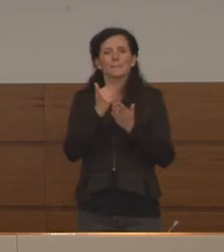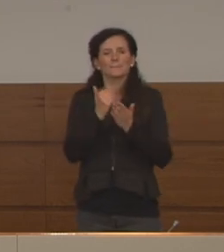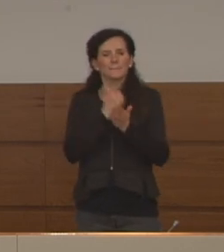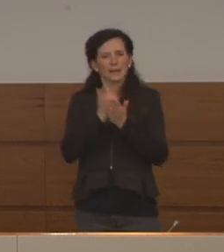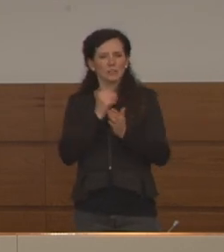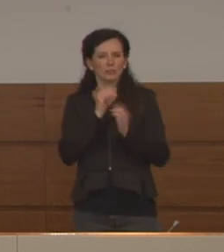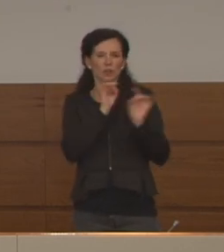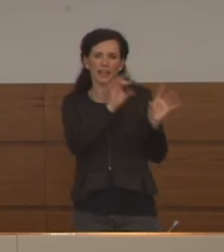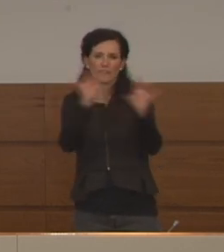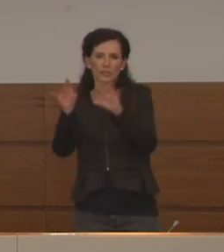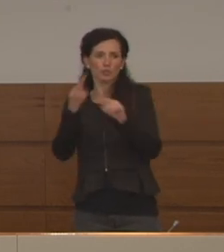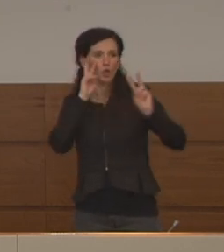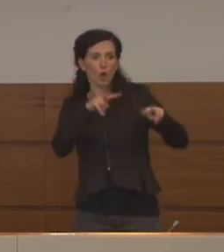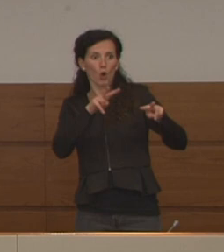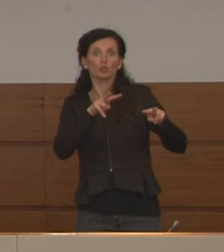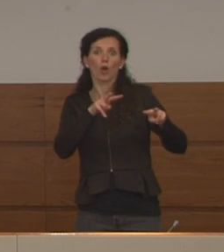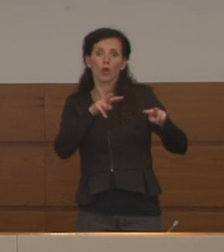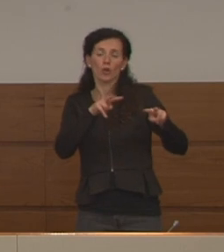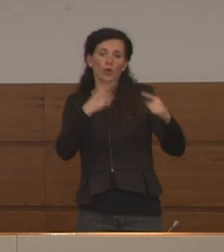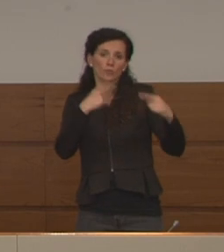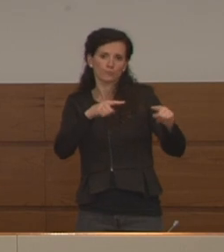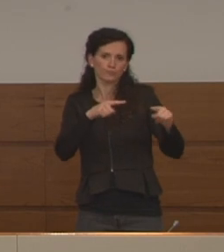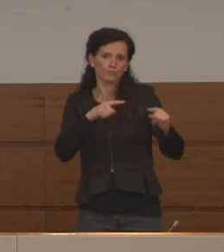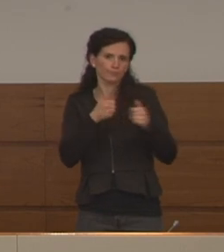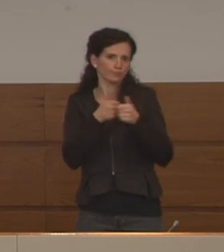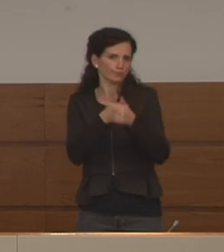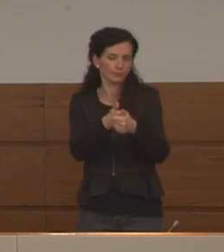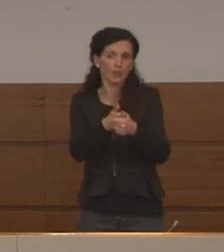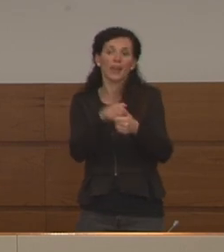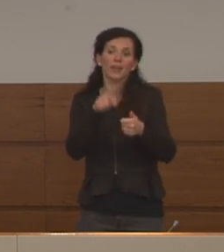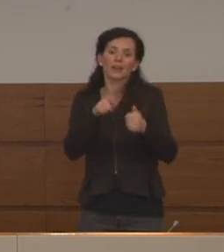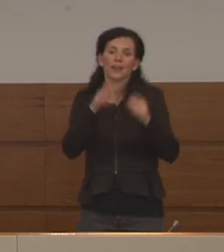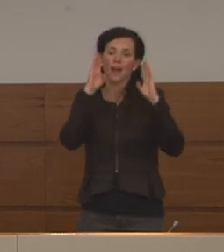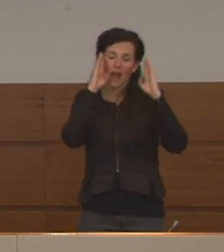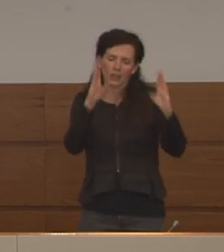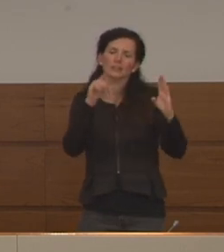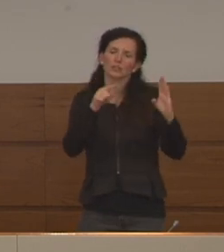Questo credo che sia un tema all'attenzione del Ministro, ma non